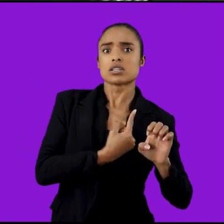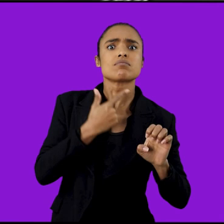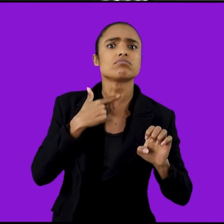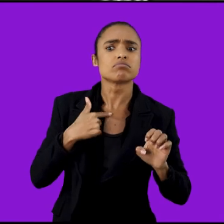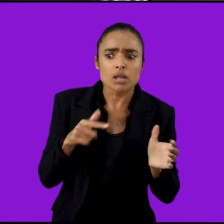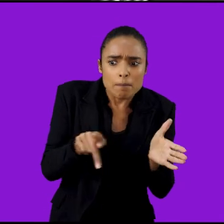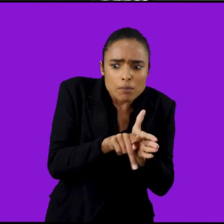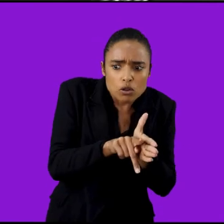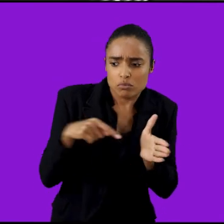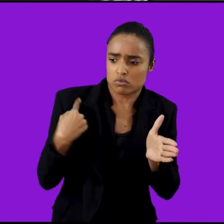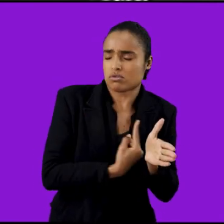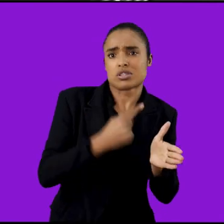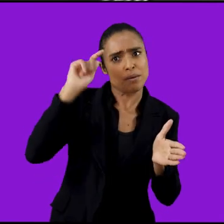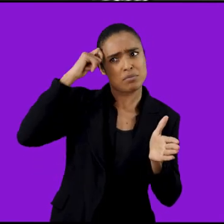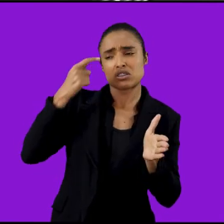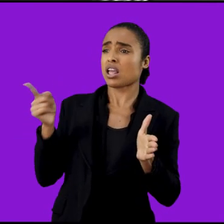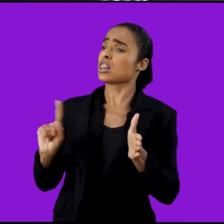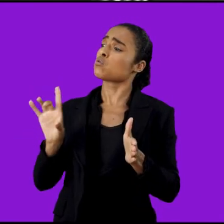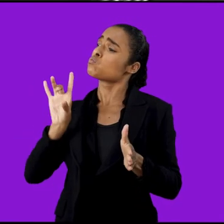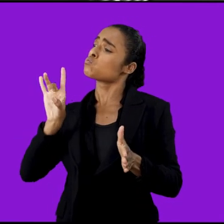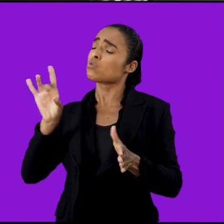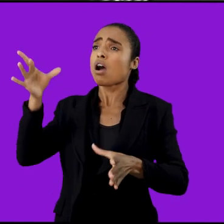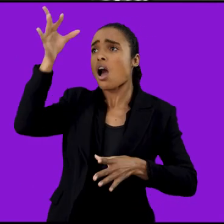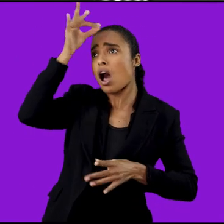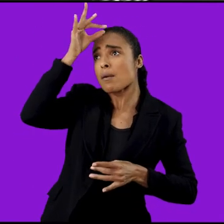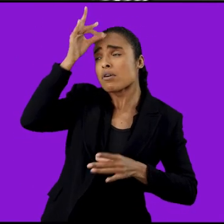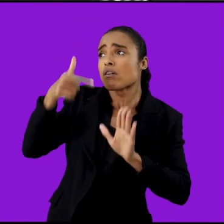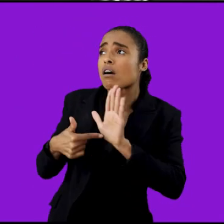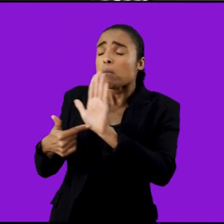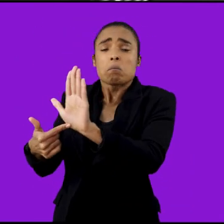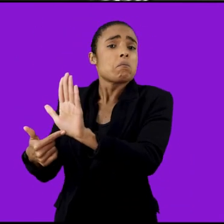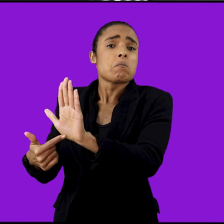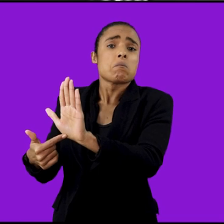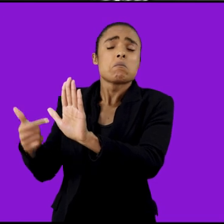para justificar, entendeu? Sabe que quem me… me fez ver isso também